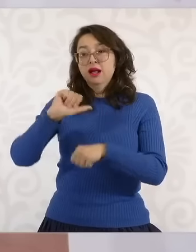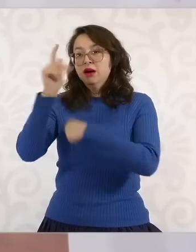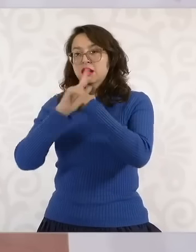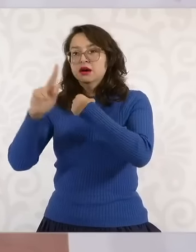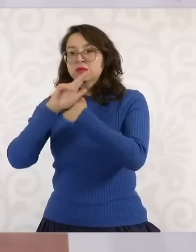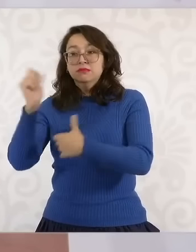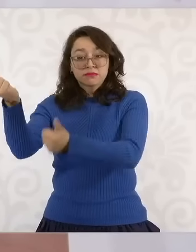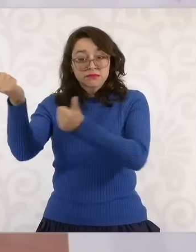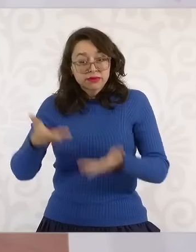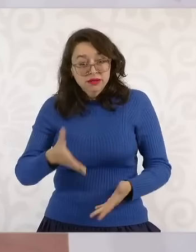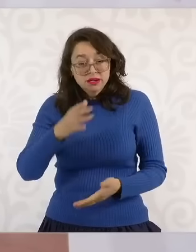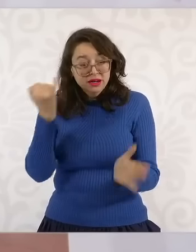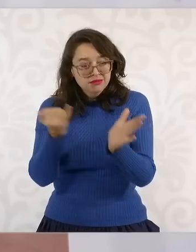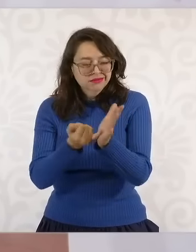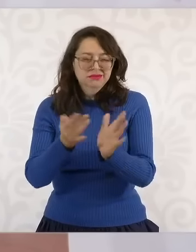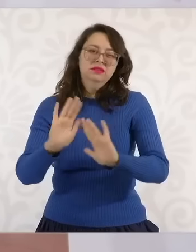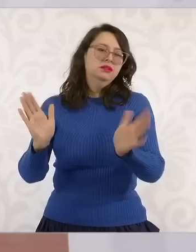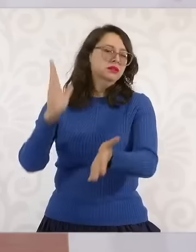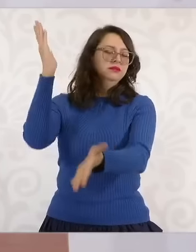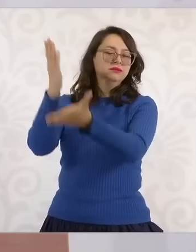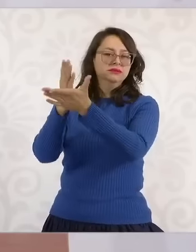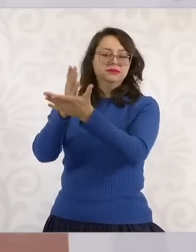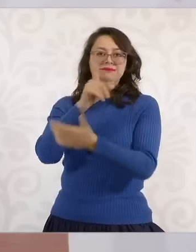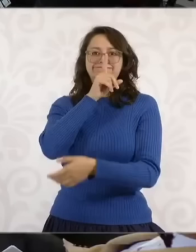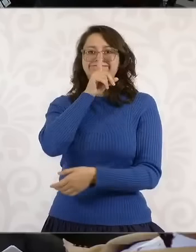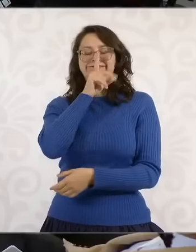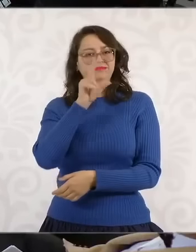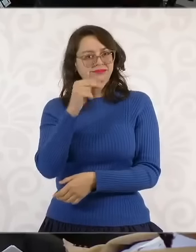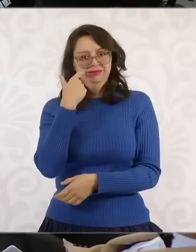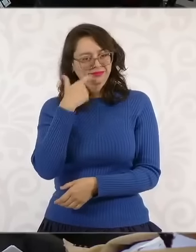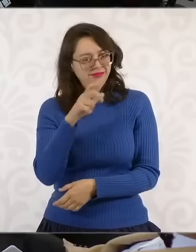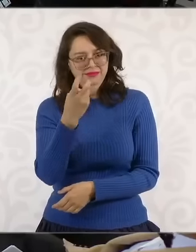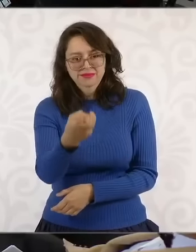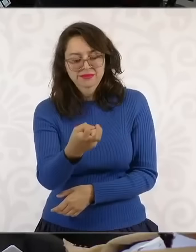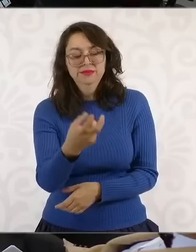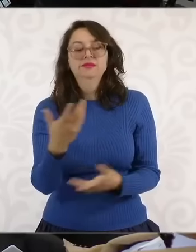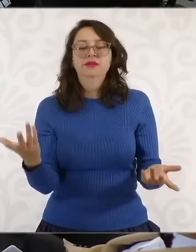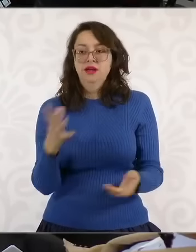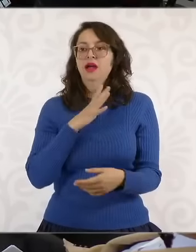países con los que no tenemos tratado. Entonces, hizo una mesa de trabajo y de la propuesta